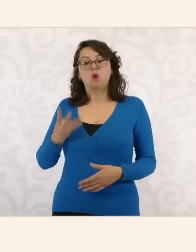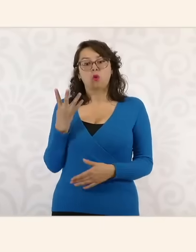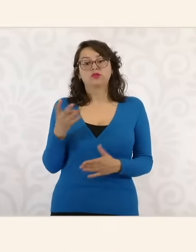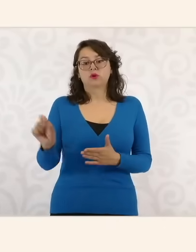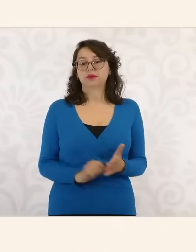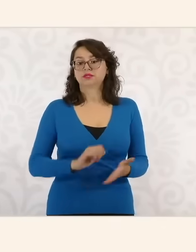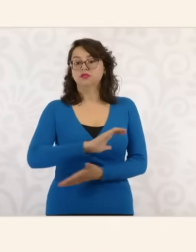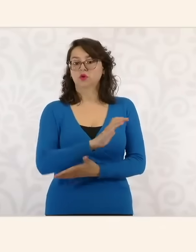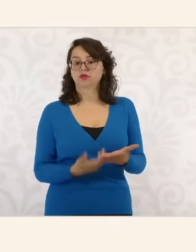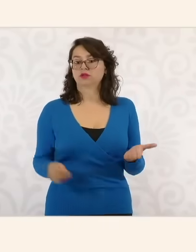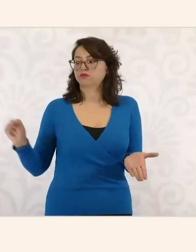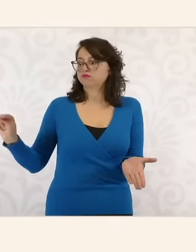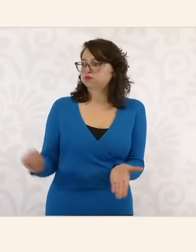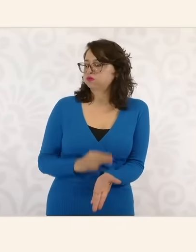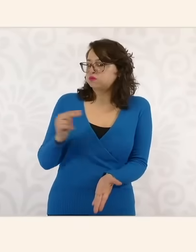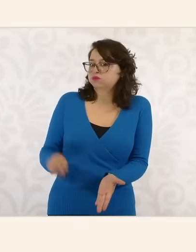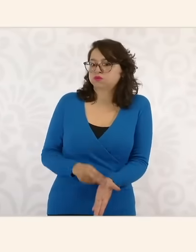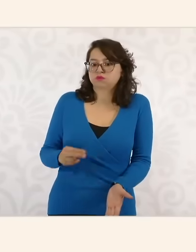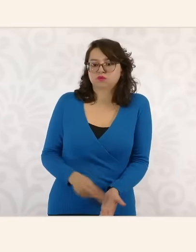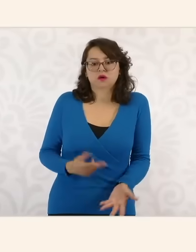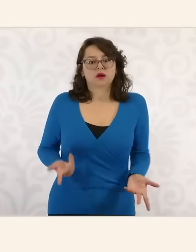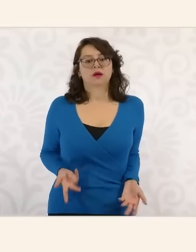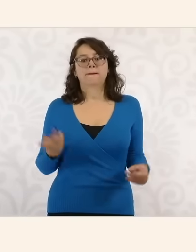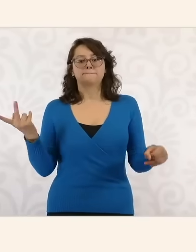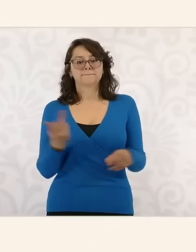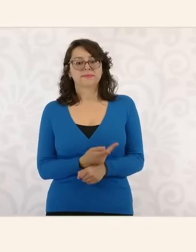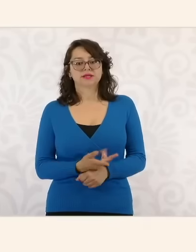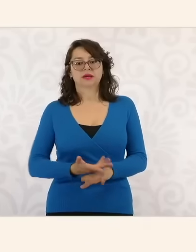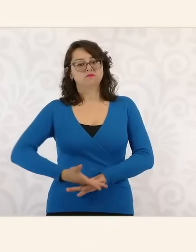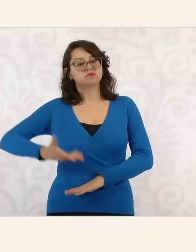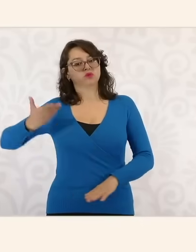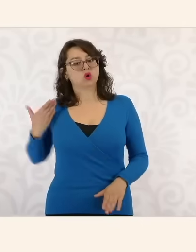Esto no es algo que nos hayan incumplido en el último mes, sino desde junio, julio, agosto,